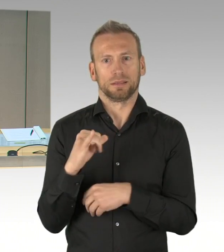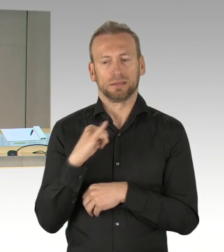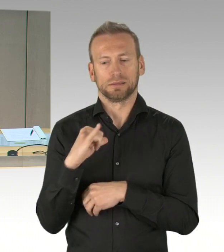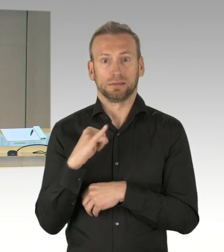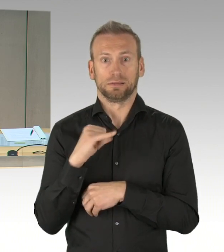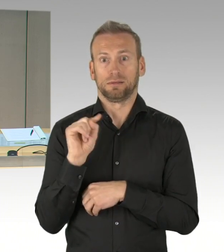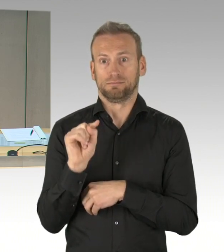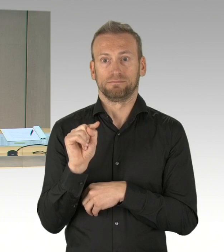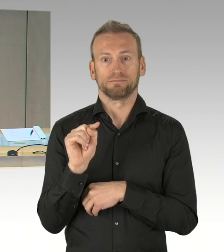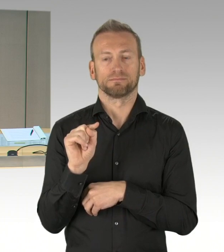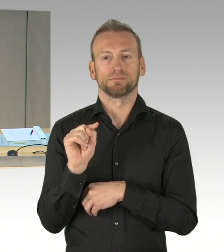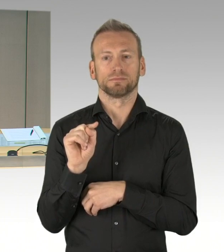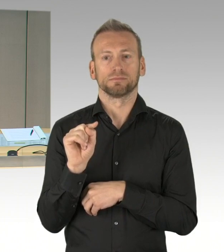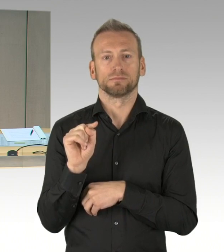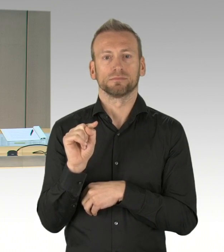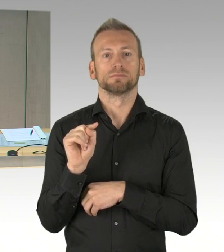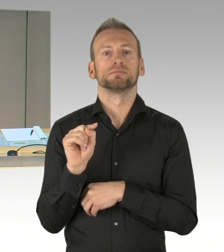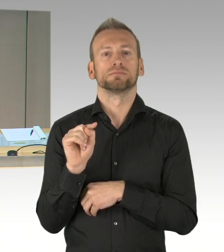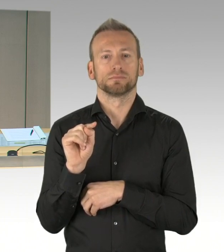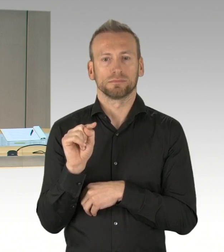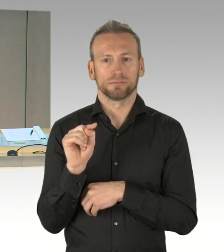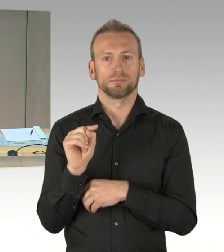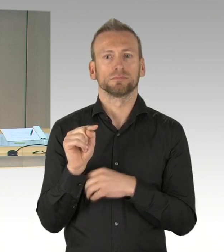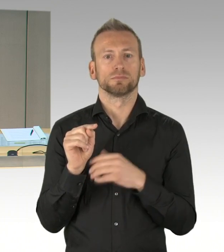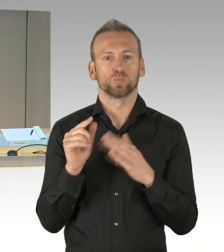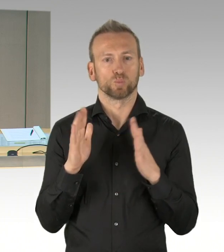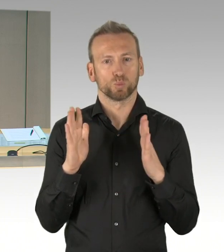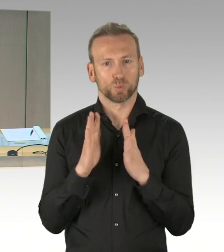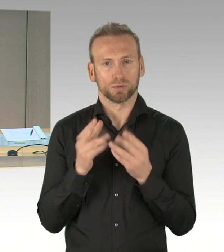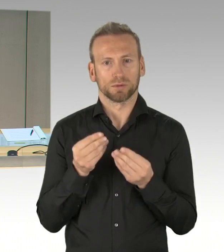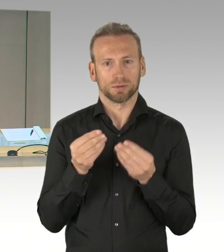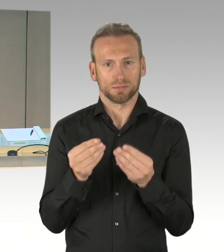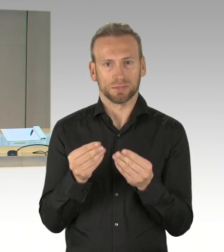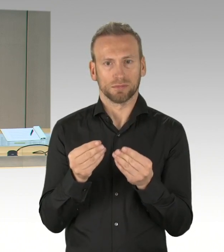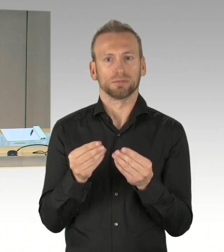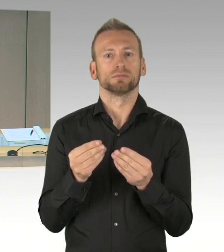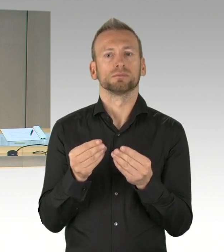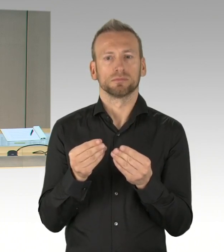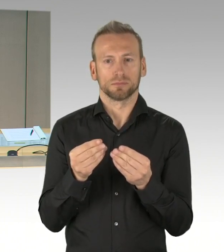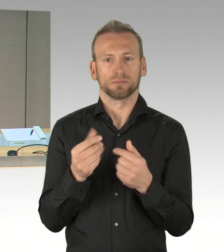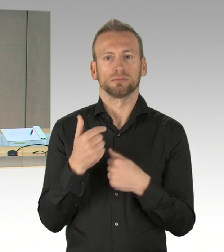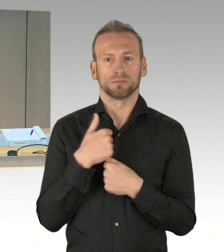Sie dürfen nicht in Unterfragen gegliedert sein, ansonsten werde ich die Fragen zurückweisen. Zuerst erfolgen die Wortmeldungen